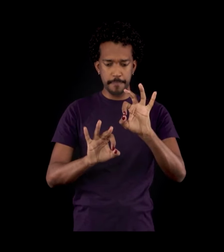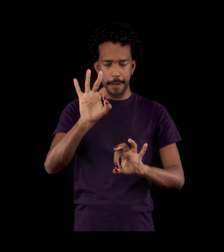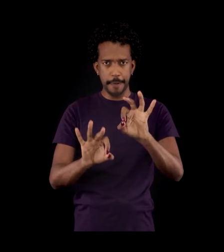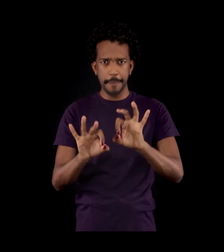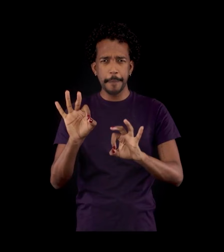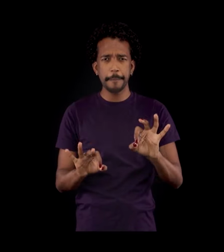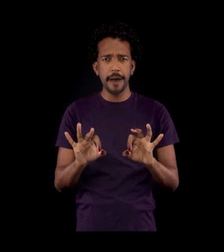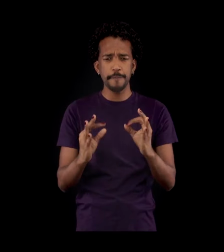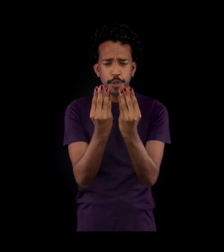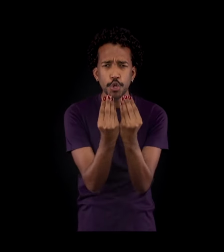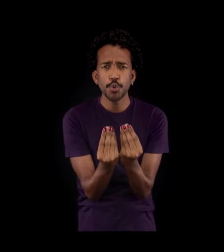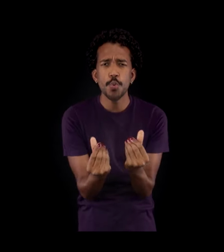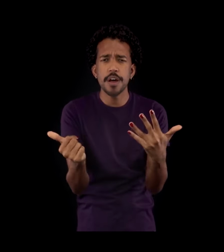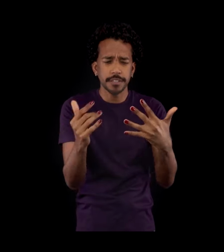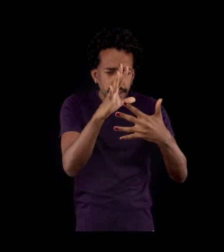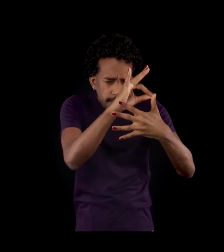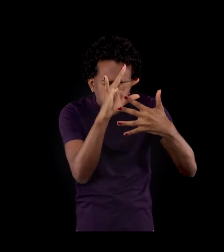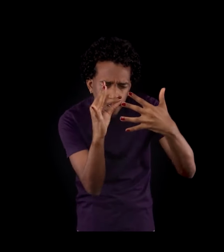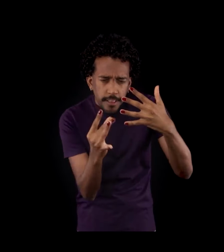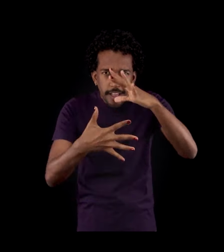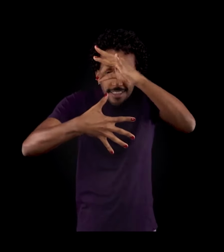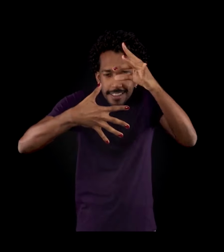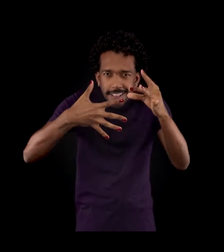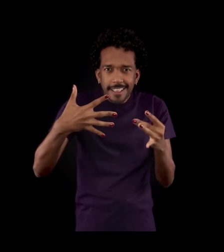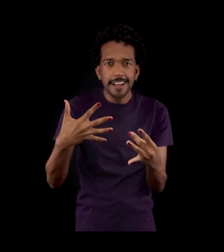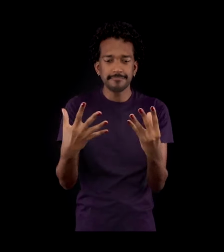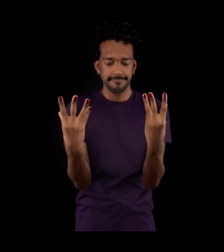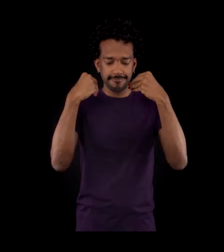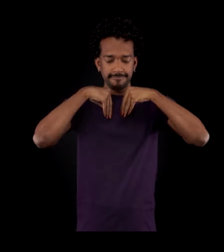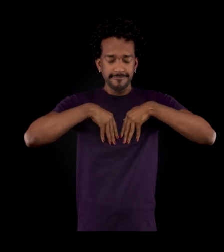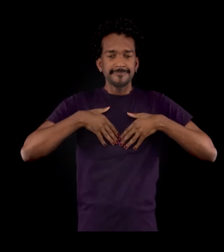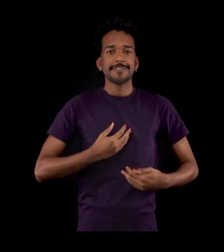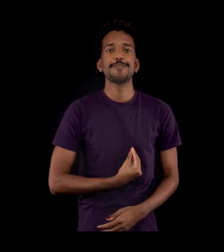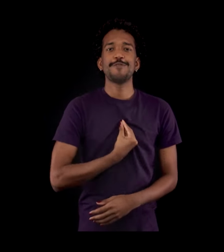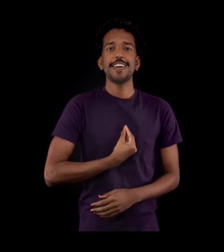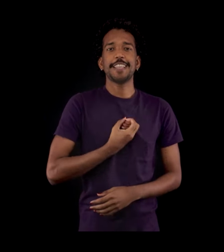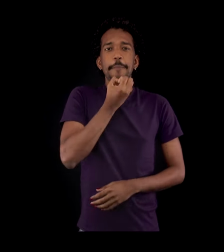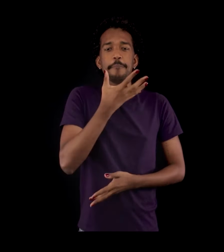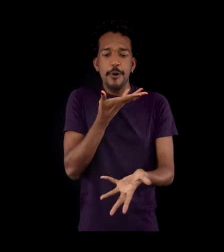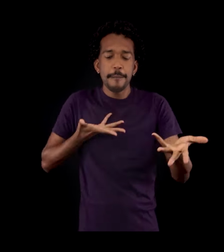com as nuances e as sutilezas vitais para um bom conviver.